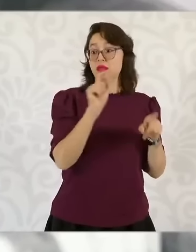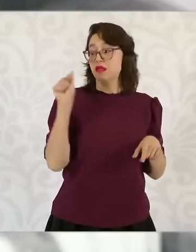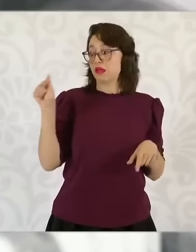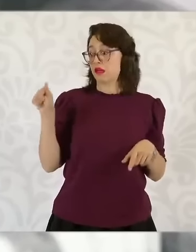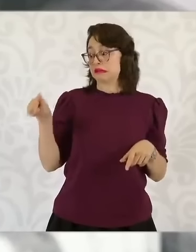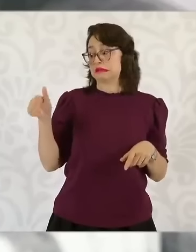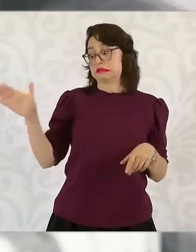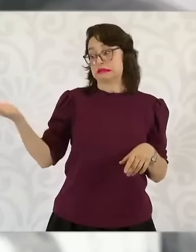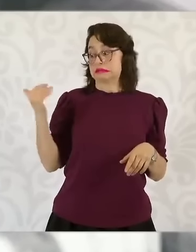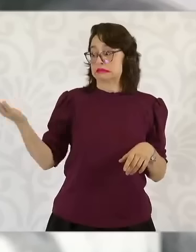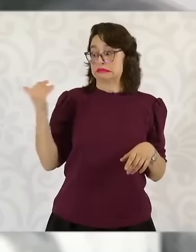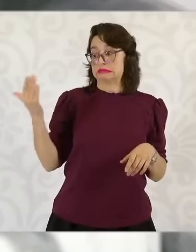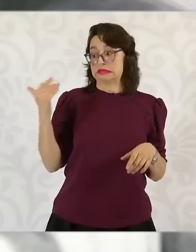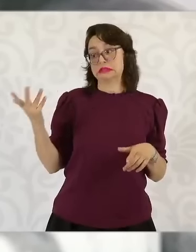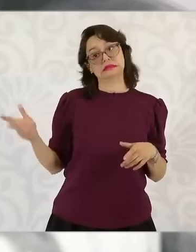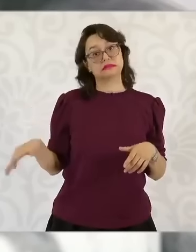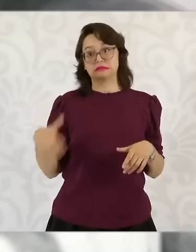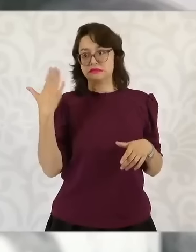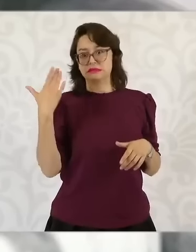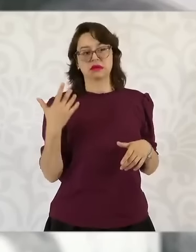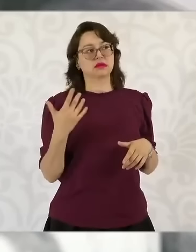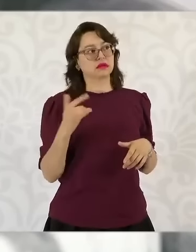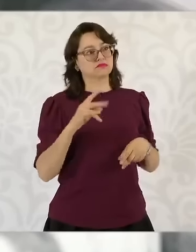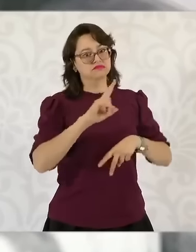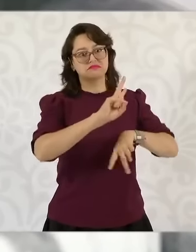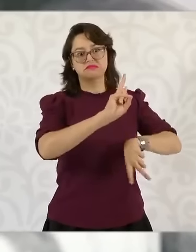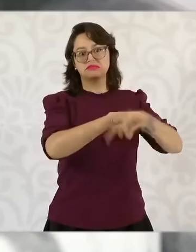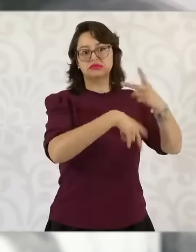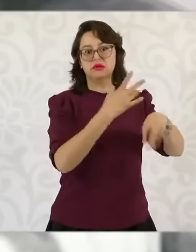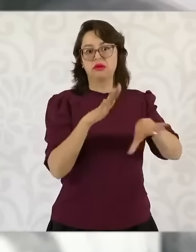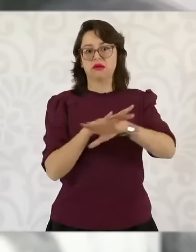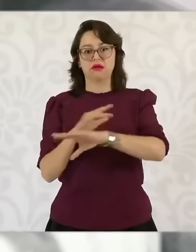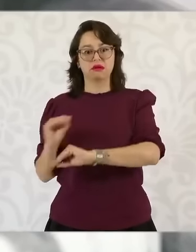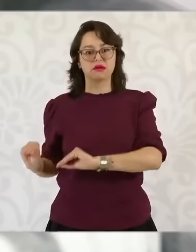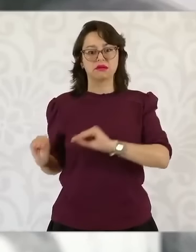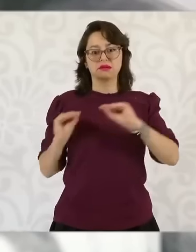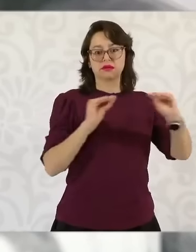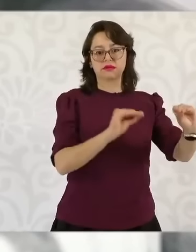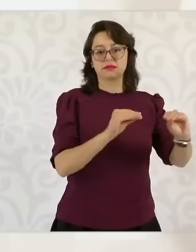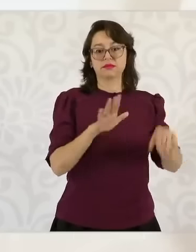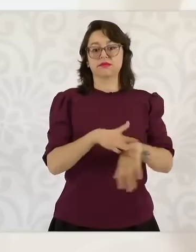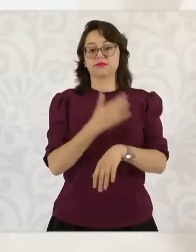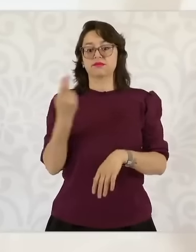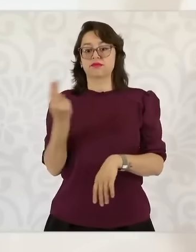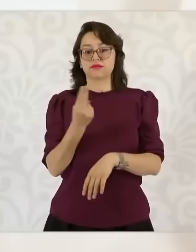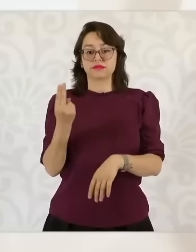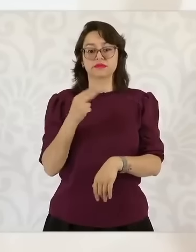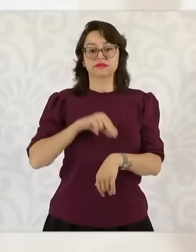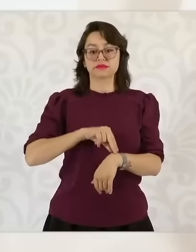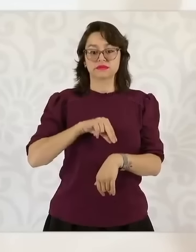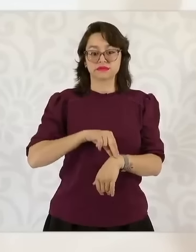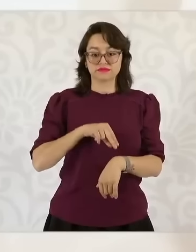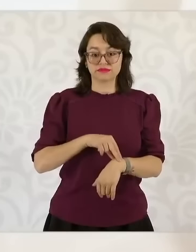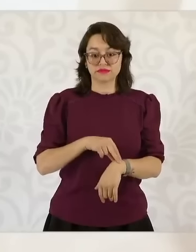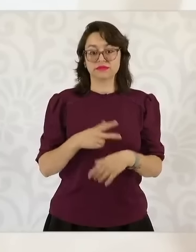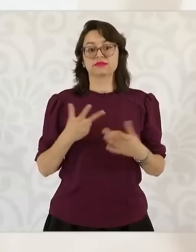ya están acudiendo a nosotros en méxico están eh creando incentivos para que los doctores tomen por